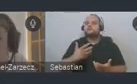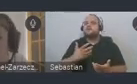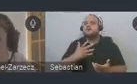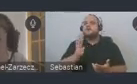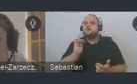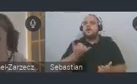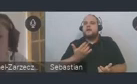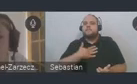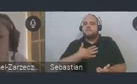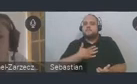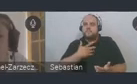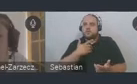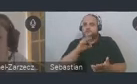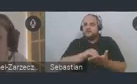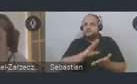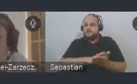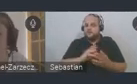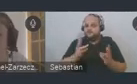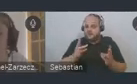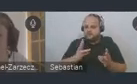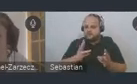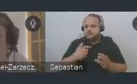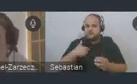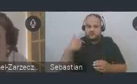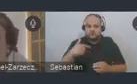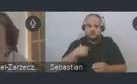Bo jak się zapisuję na jakiś warsztat, to ja tam idę po coś.